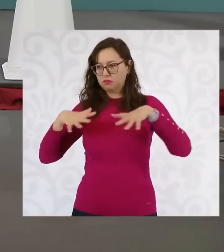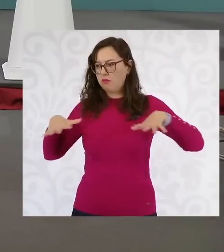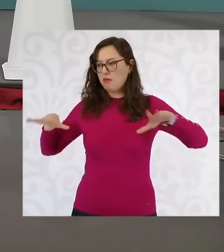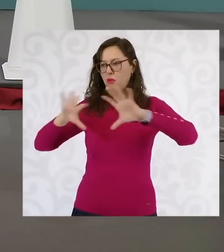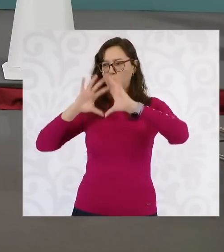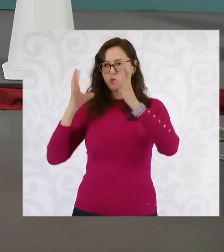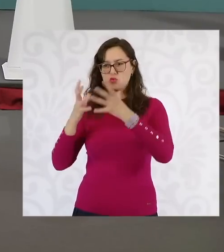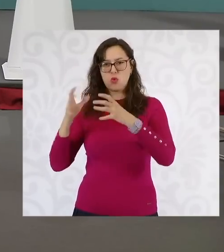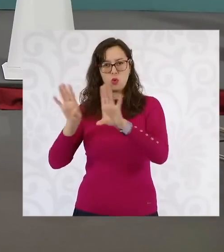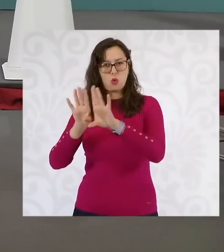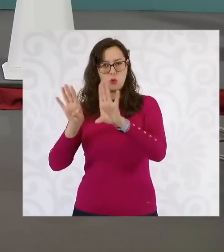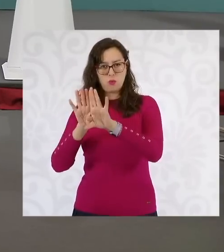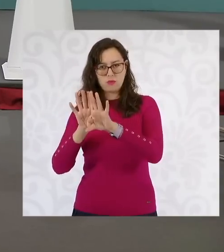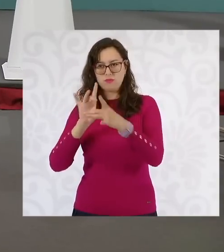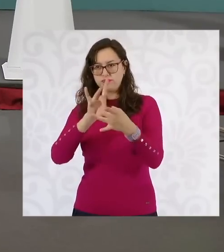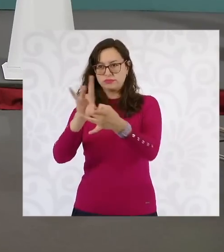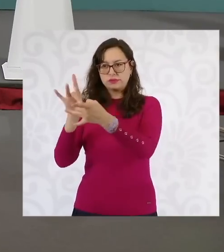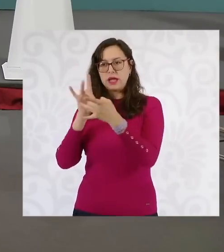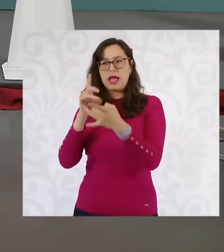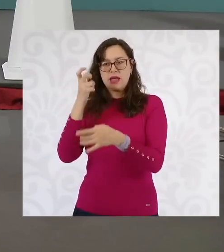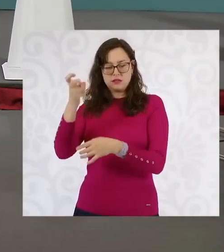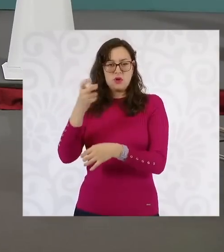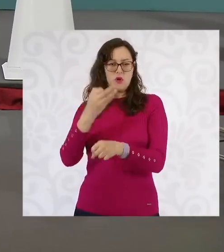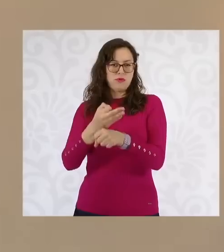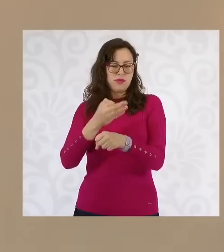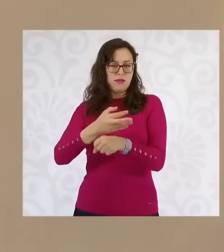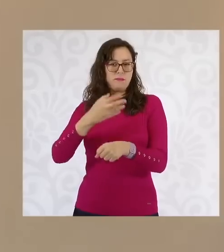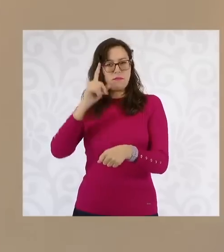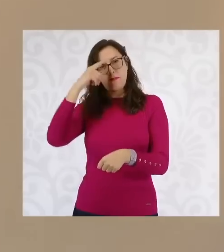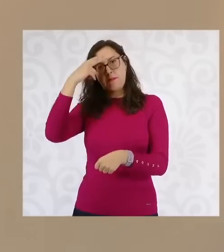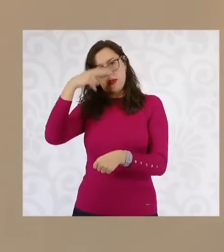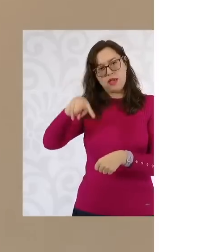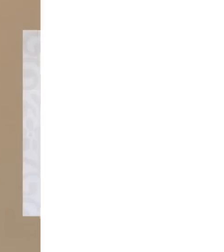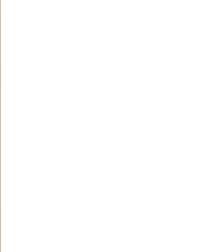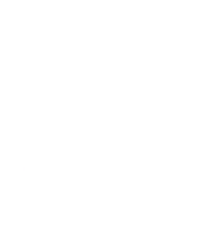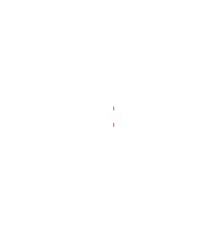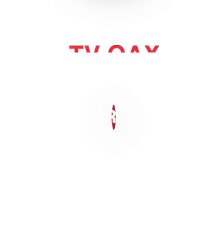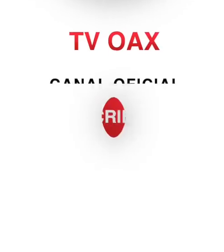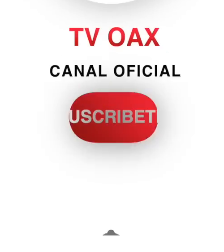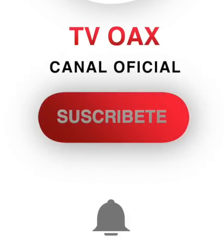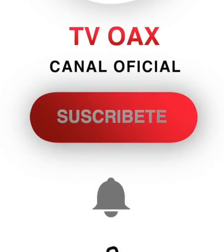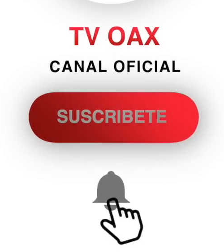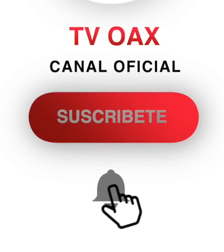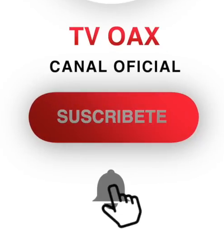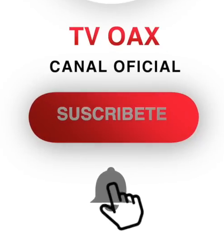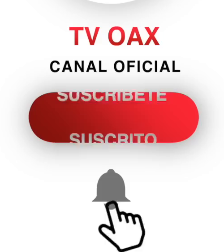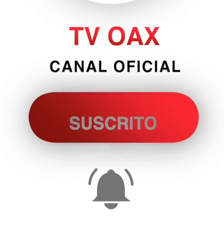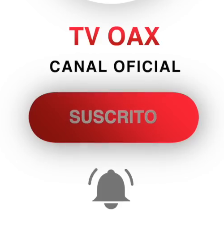lo que es el consejo de ONU hábitat iniciamos con los avances del programa de vivienda Aquí